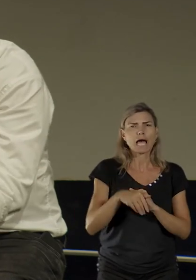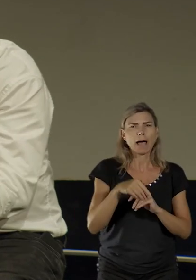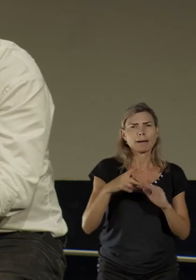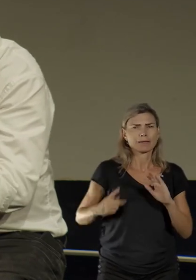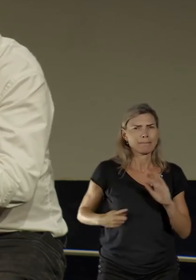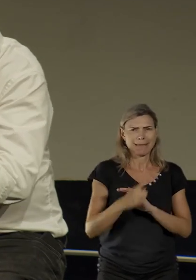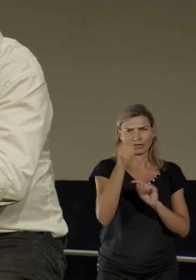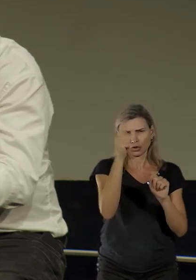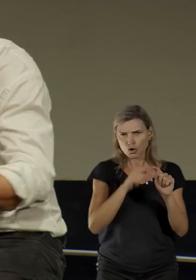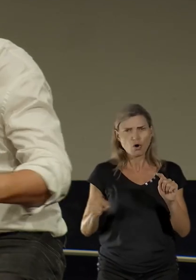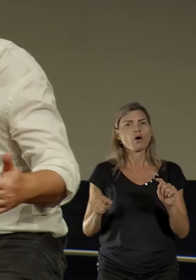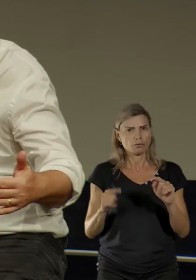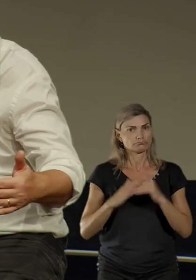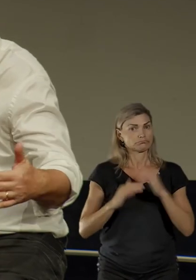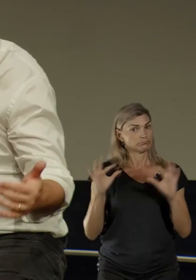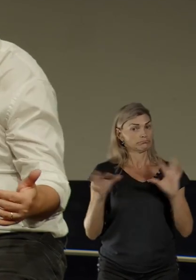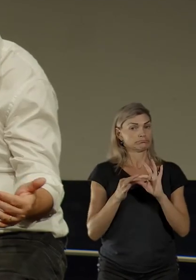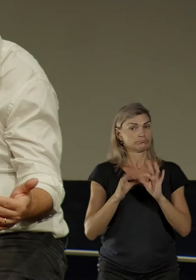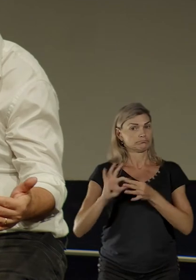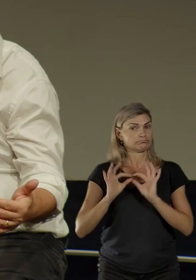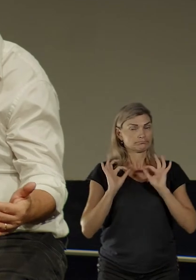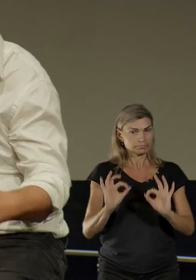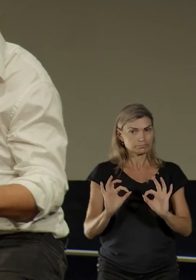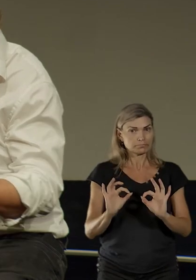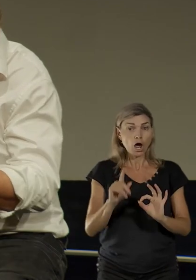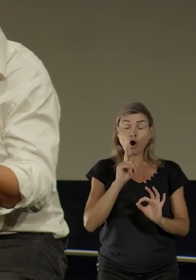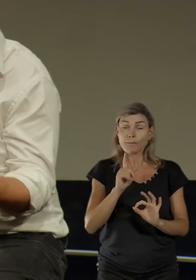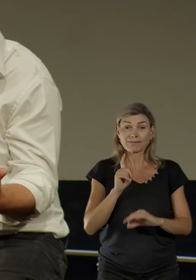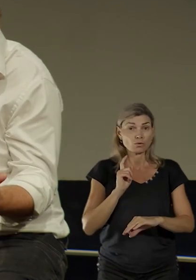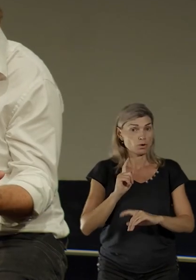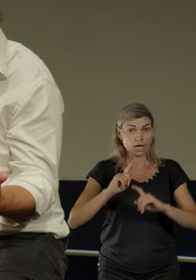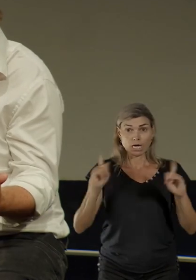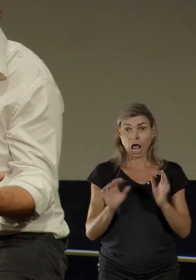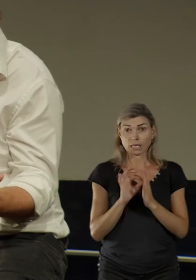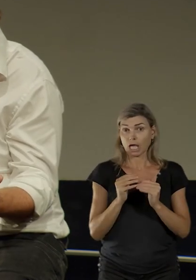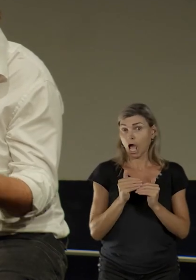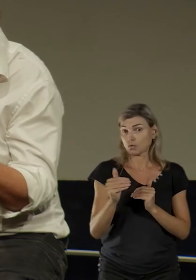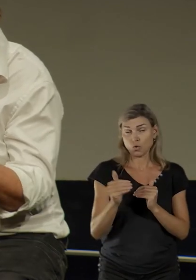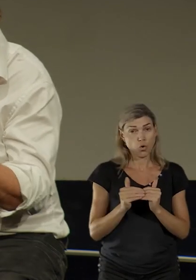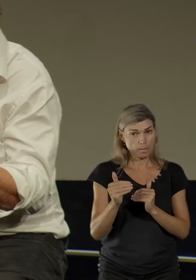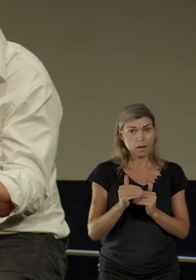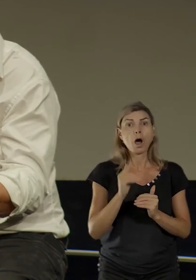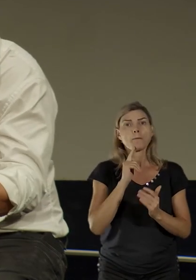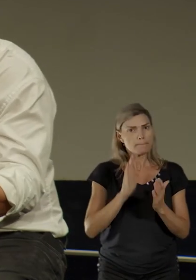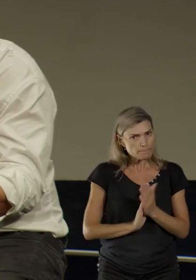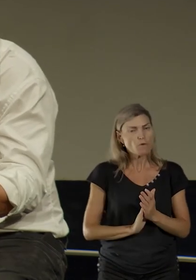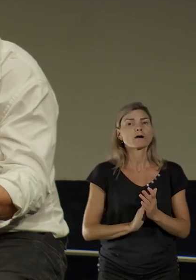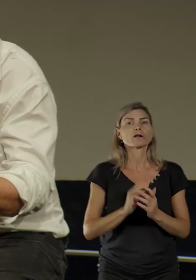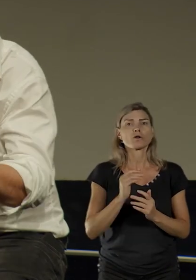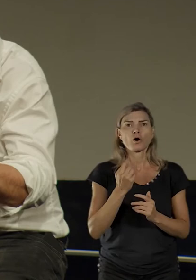A v poměrně krátkém časovým úseku se zhruba 40 % lidí nastěhovalo do těch sídlišť.